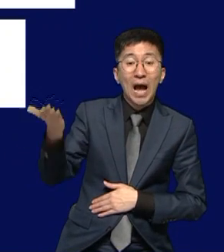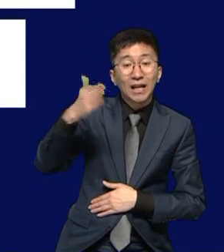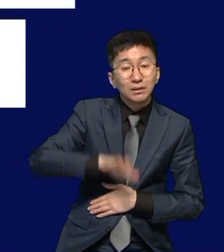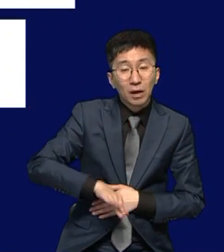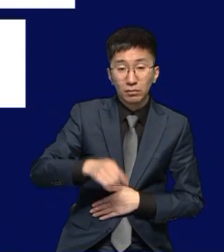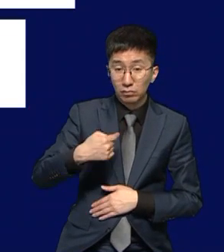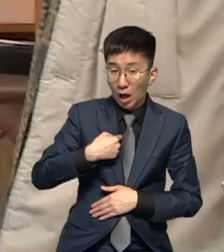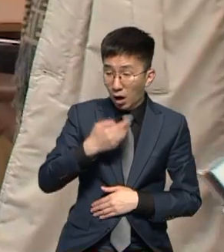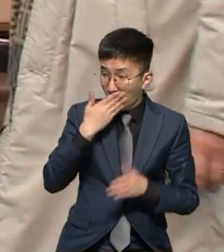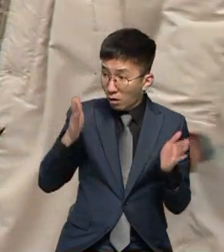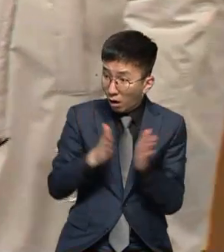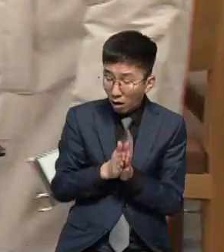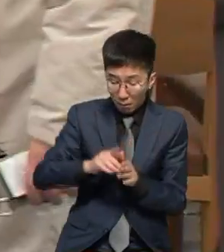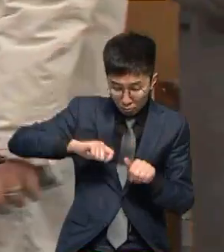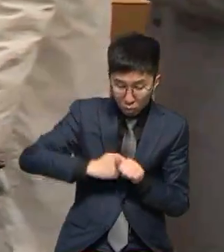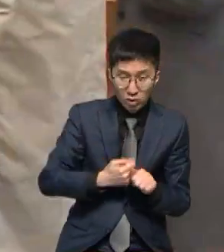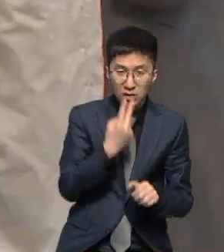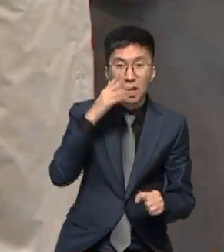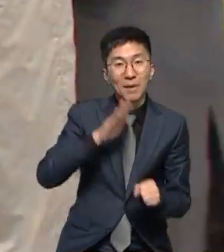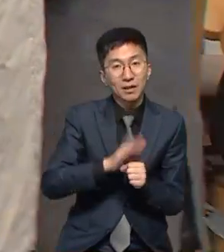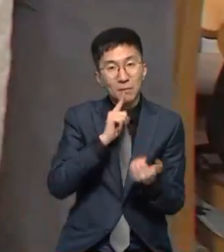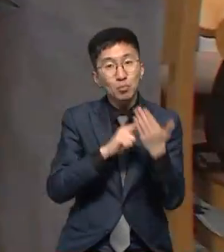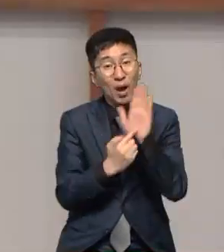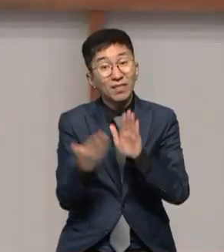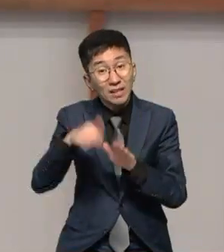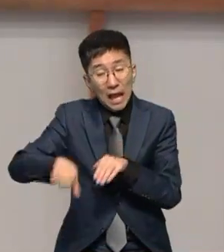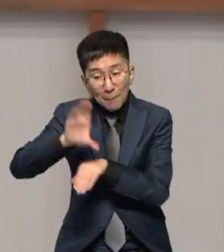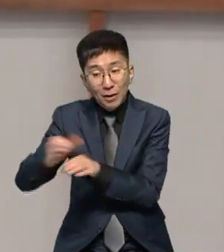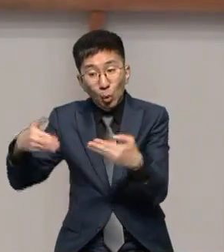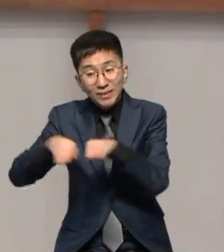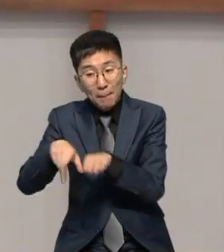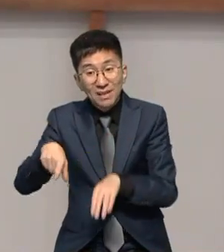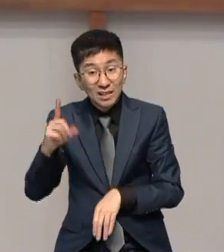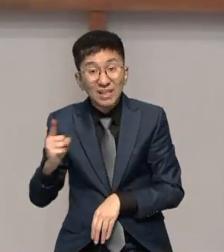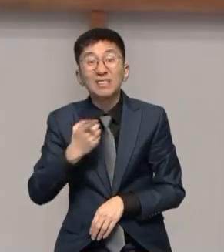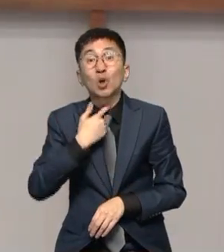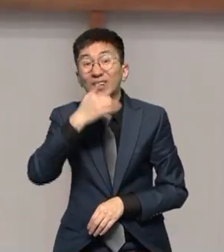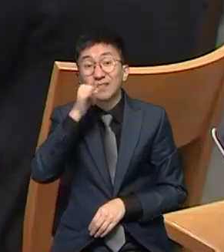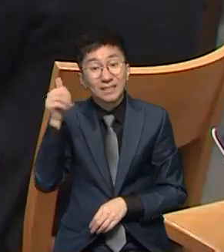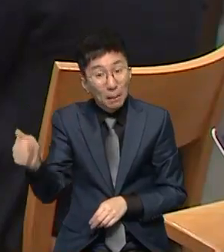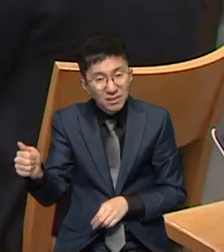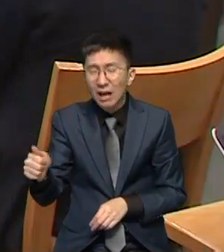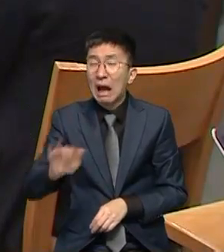있는데 해당 방송사 PD가 기자회견을 열고 사실이 아니라고 주장한 겁니다.